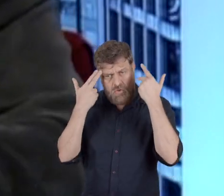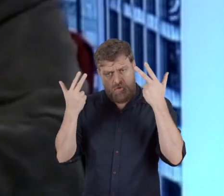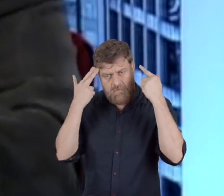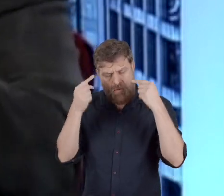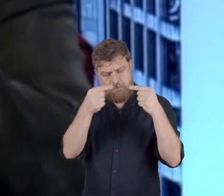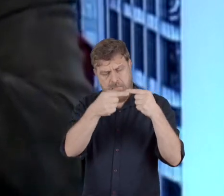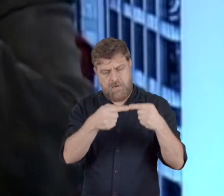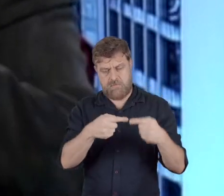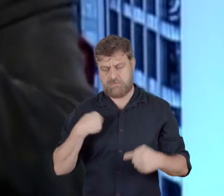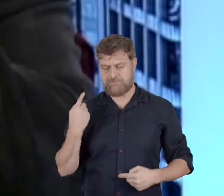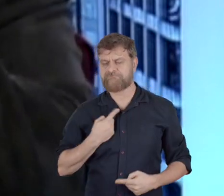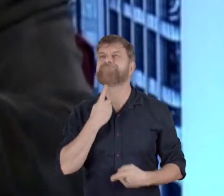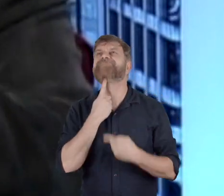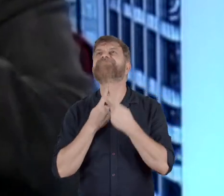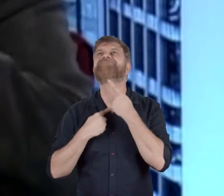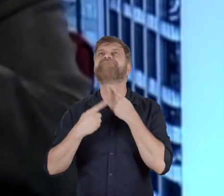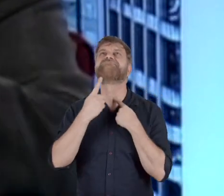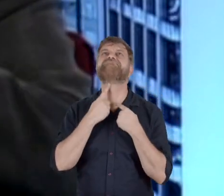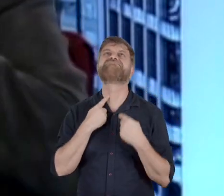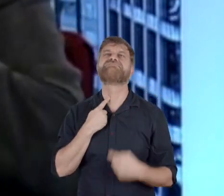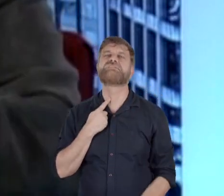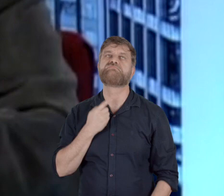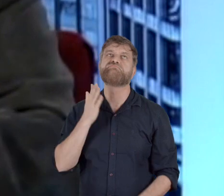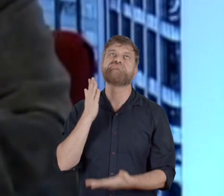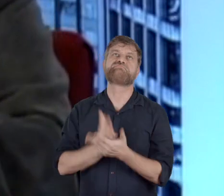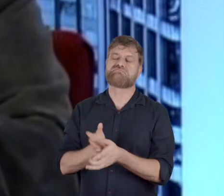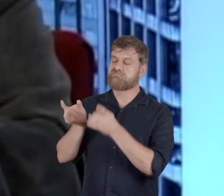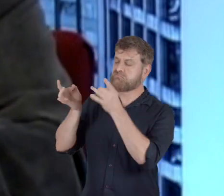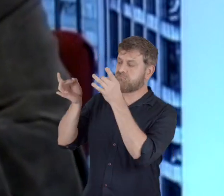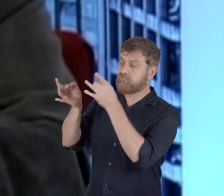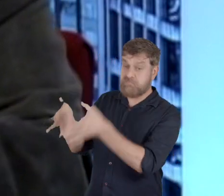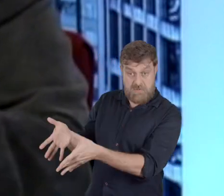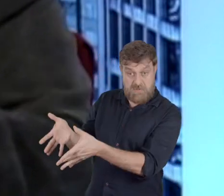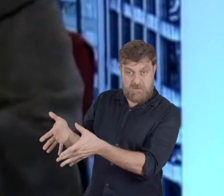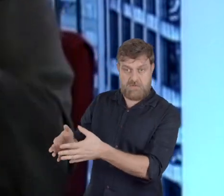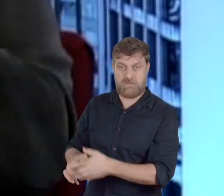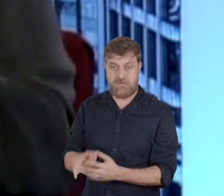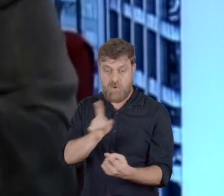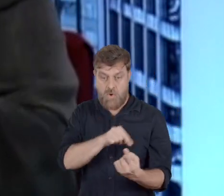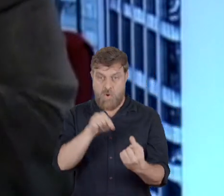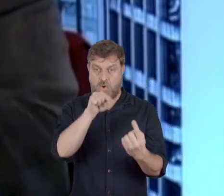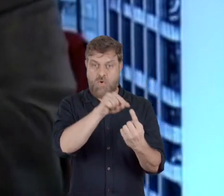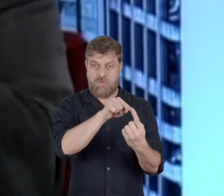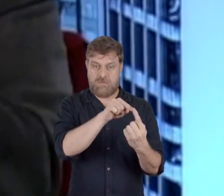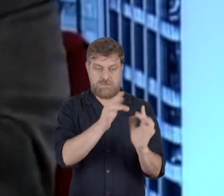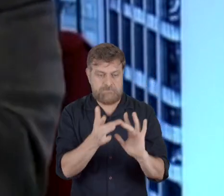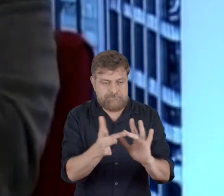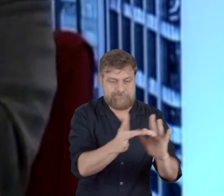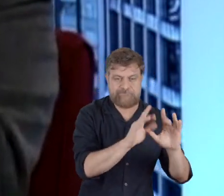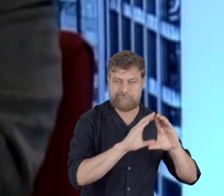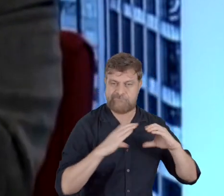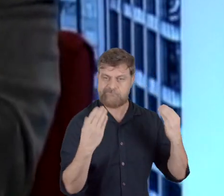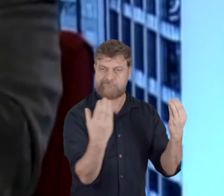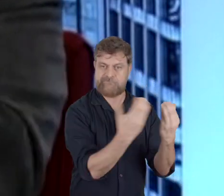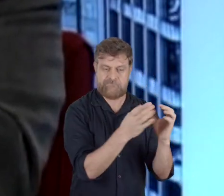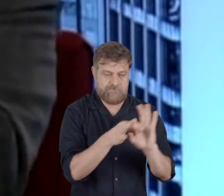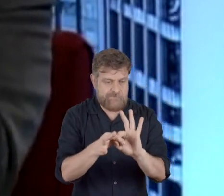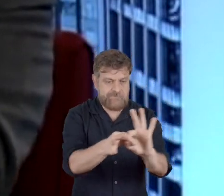abrir mão de parte das nossas pretensões em nome desse zelo coletivo pela convivência.